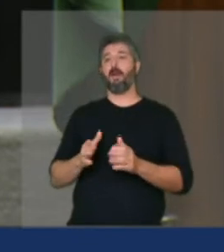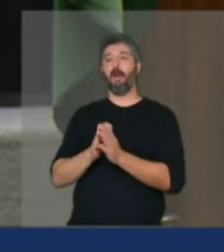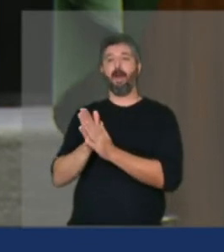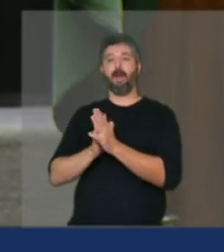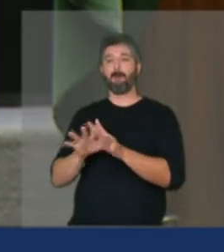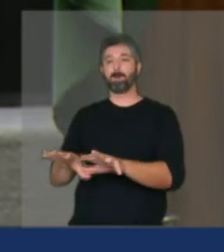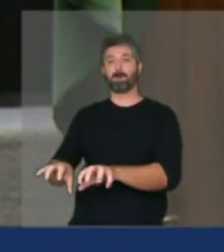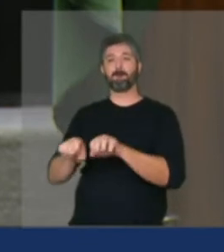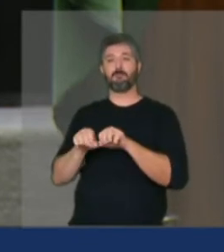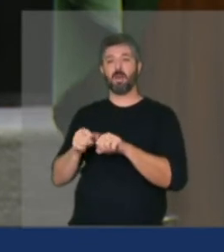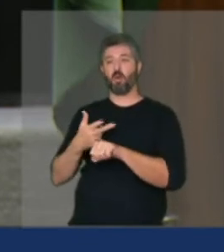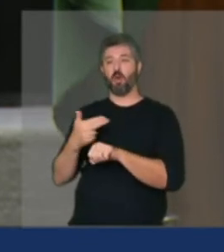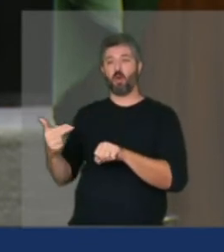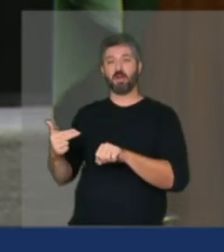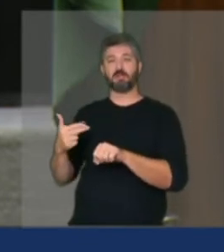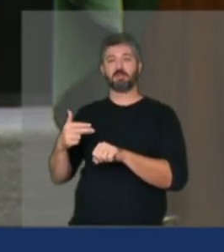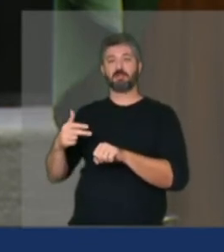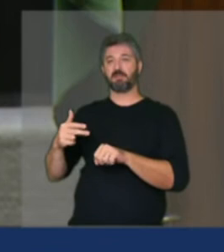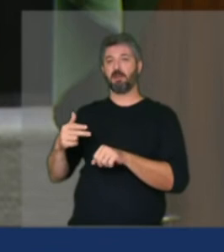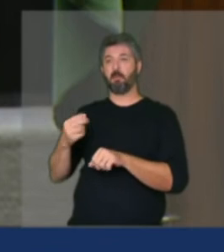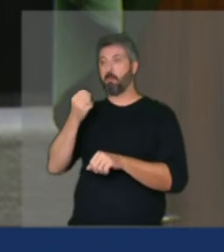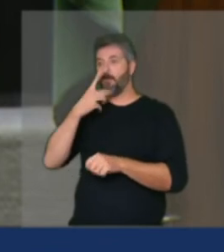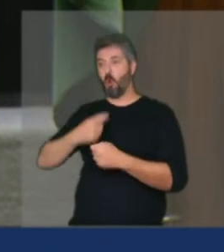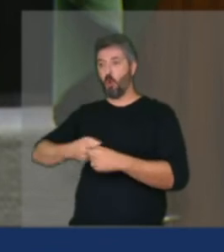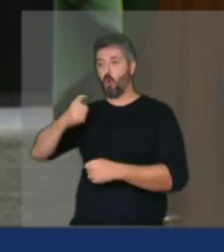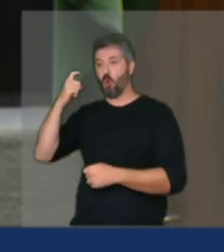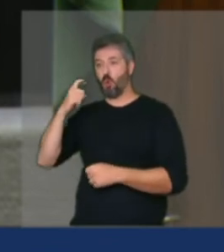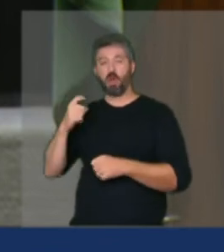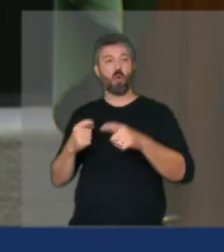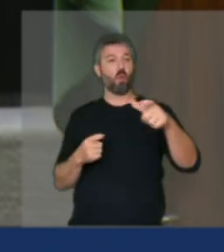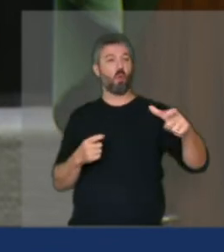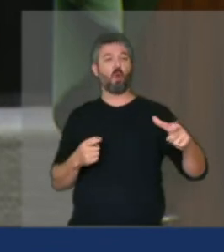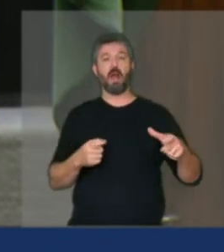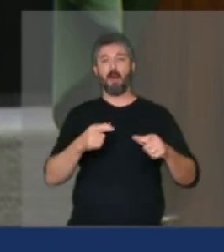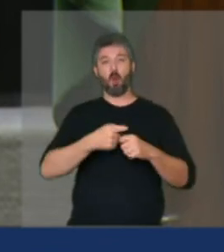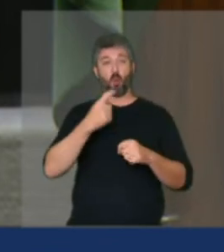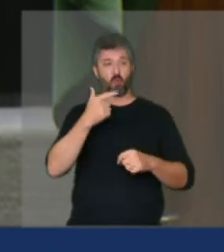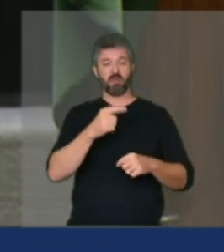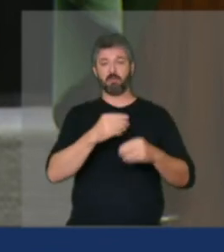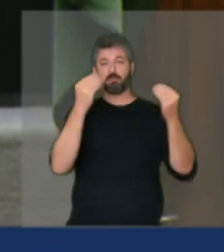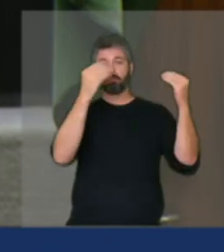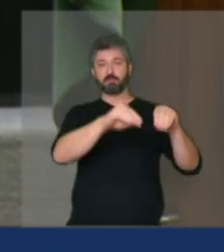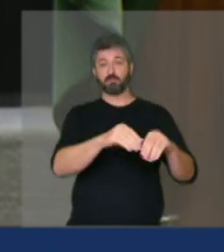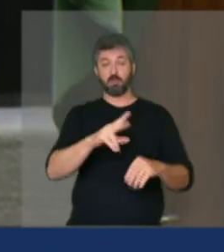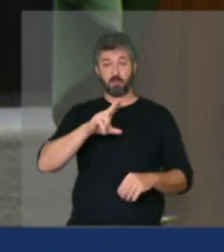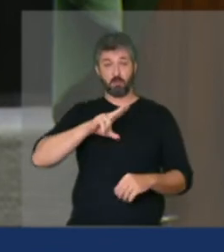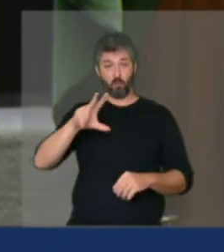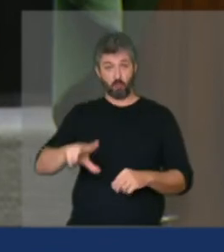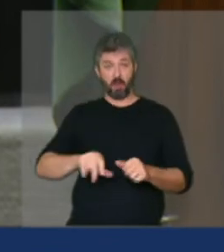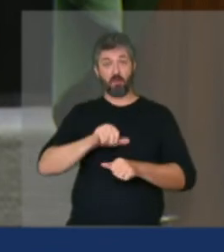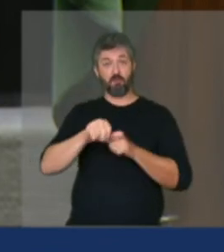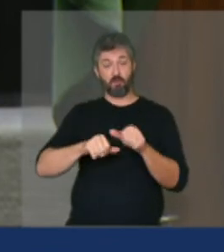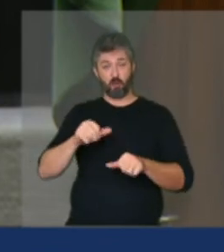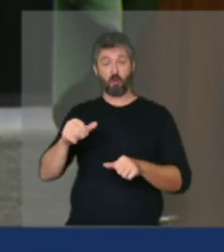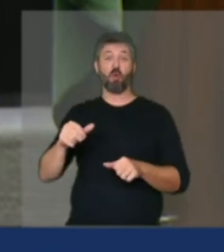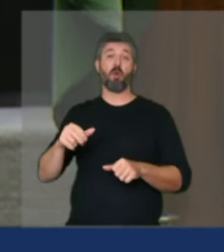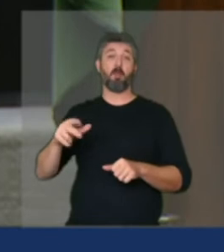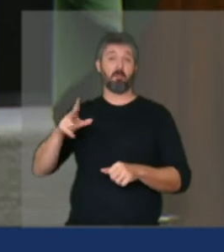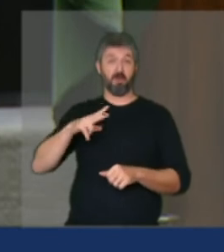PÚBLICA DAQUELE PAÍS TEM ENORMES PREJUÍZOS. EM PORTUGAL, PRIVATIZOU, VOLTOU ATRÁS. É ... FOI UM DESASTRE